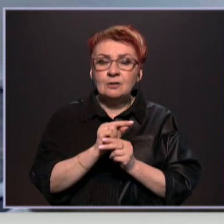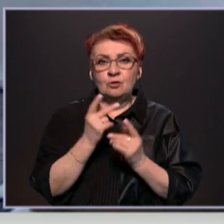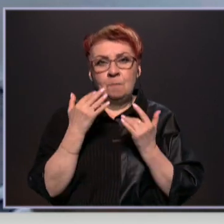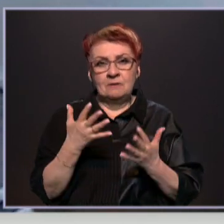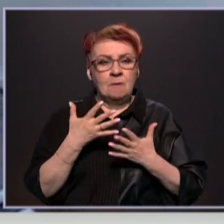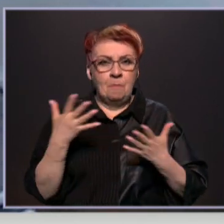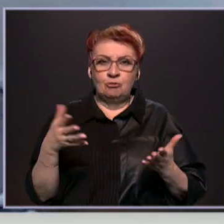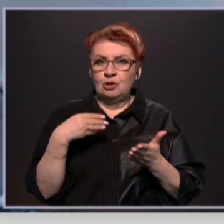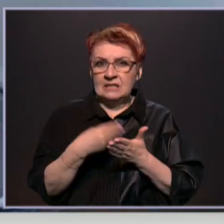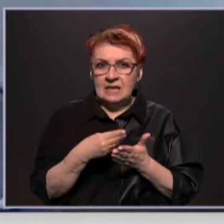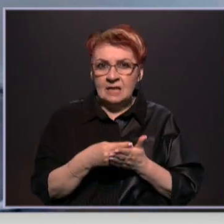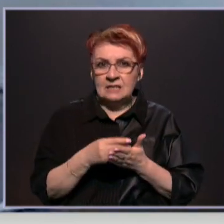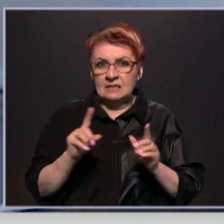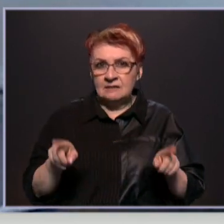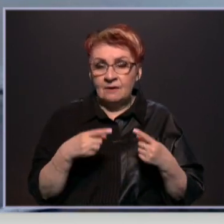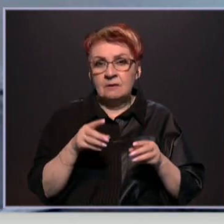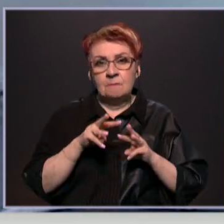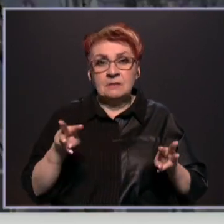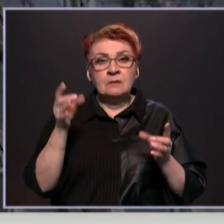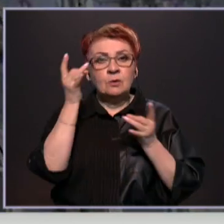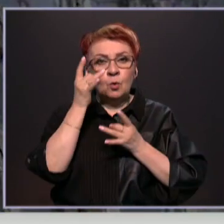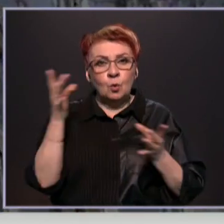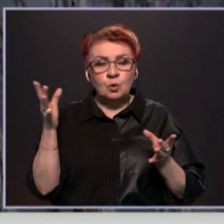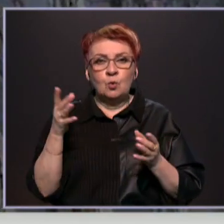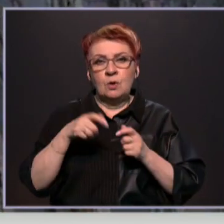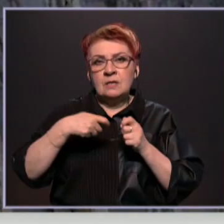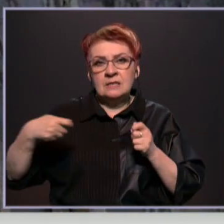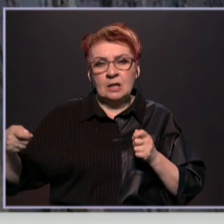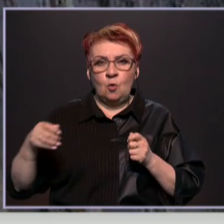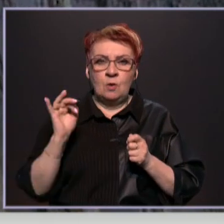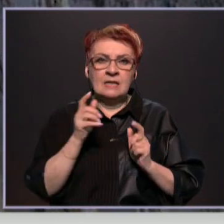большие средства К тому же министерству культуры тянуло согласованиями поэтому